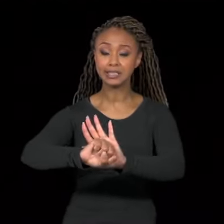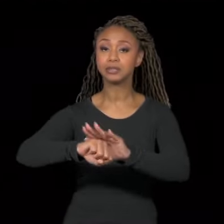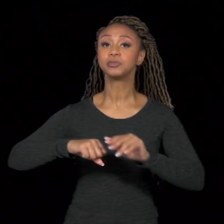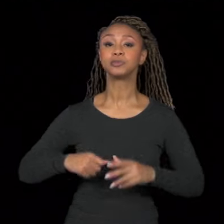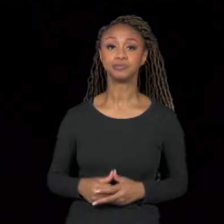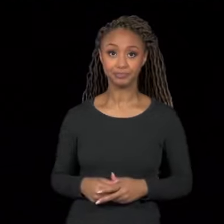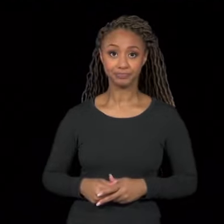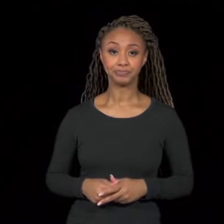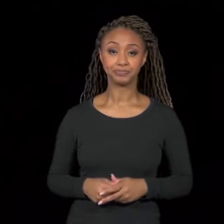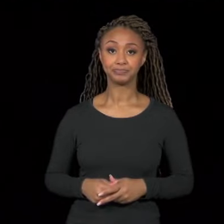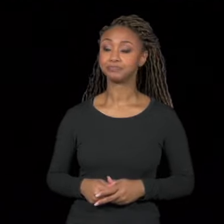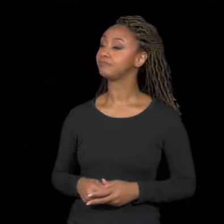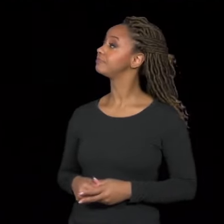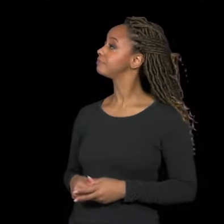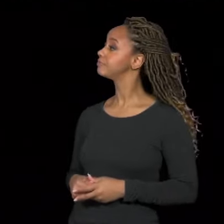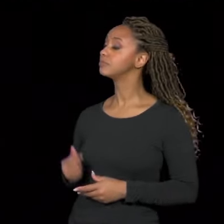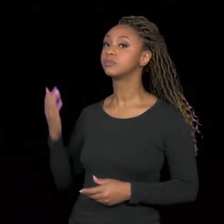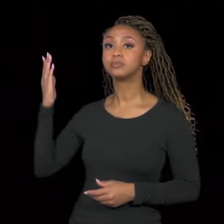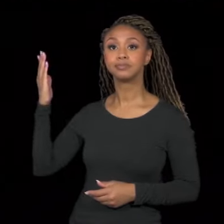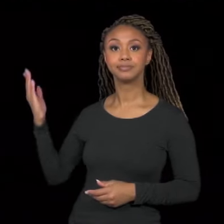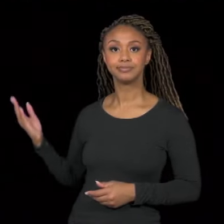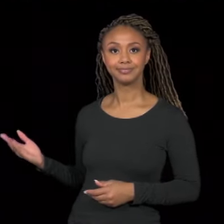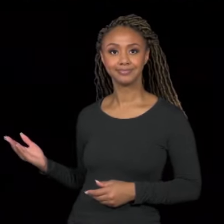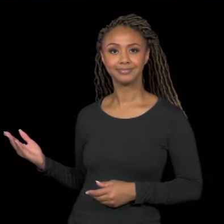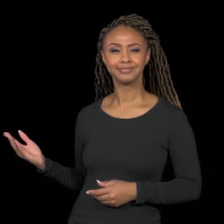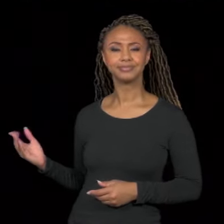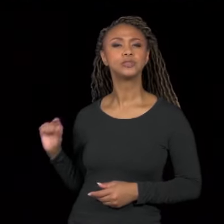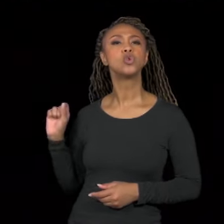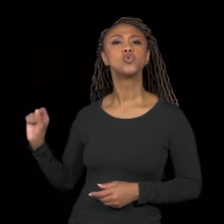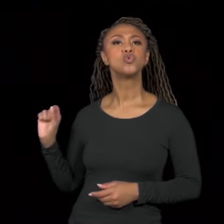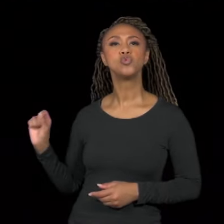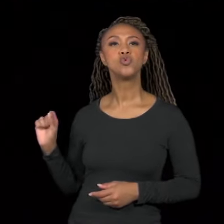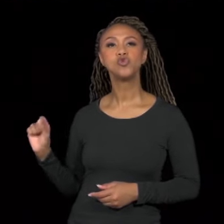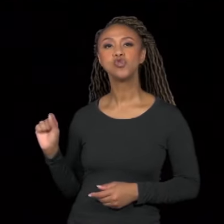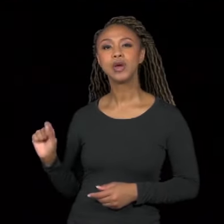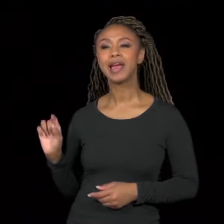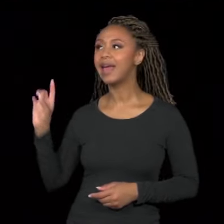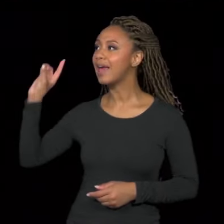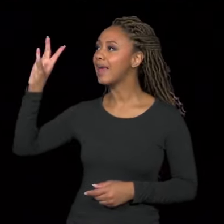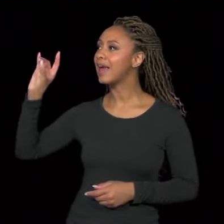REPRESENTADOS, PESSOAL, POR LOSANGOS. ENTÃO, AQUI, A GENTE TEM O LOSANGO "TRABALHA